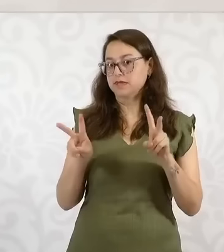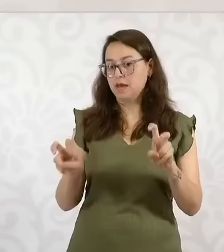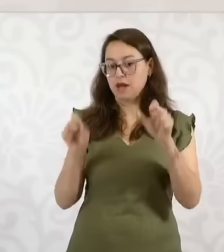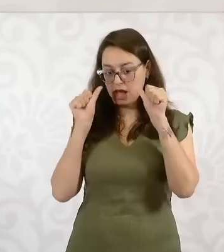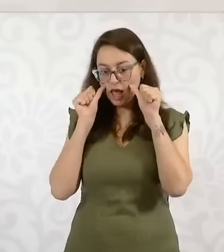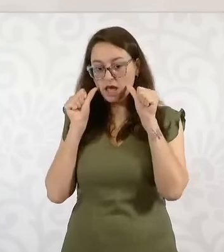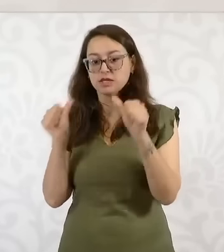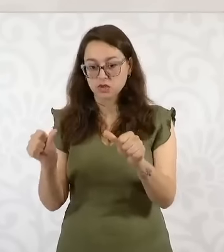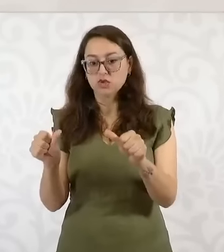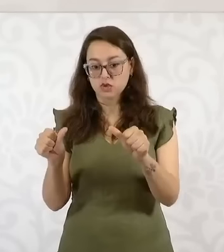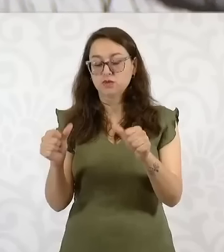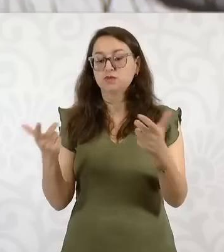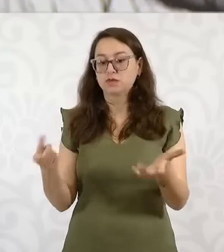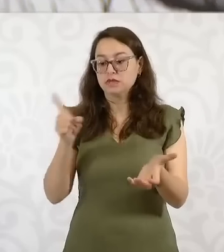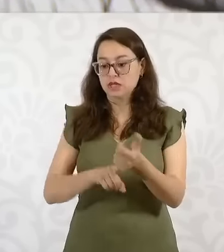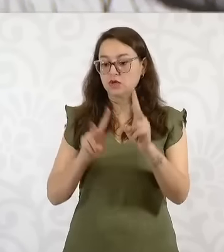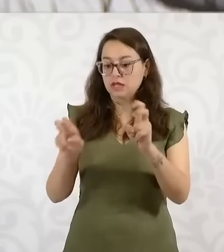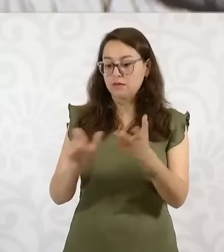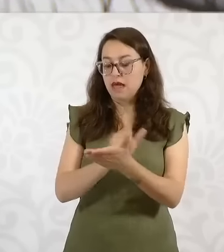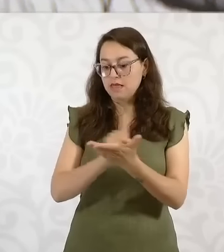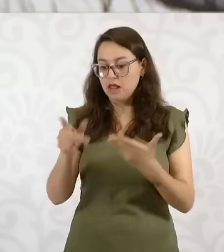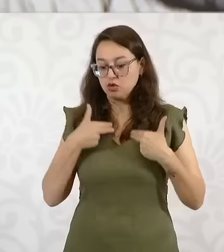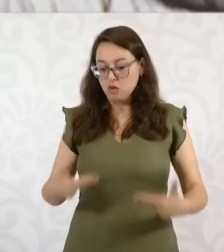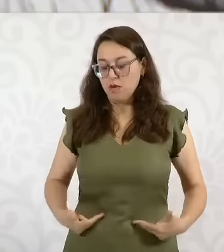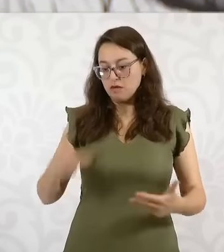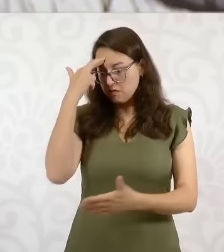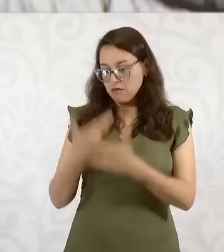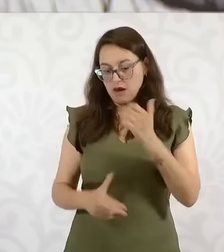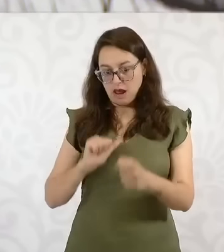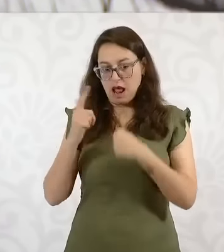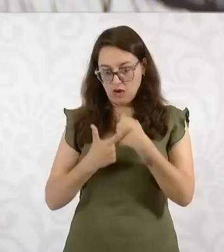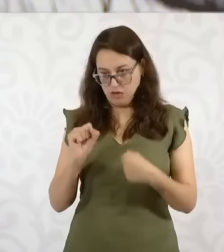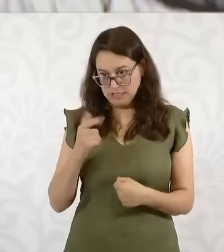vea si hay una violación a derechos humanos y que puedan atenderlo. Lo segundo, hablar